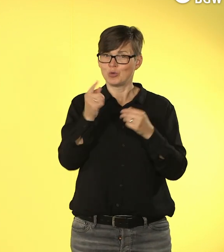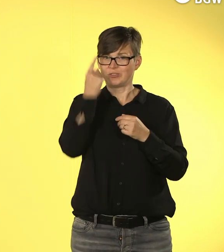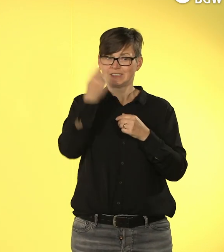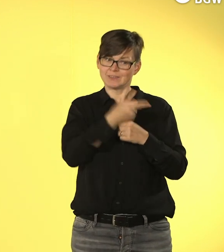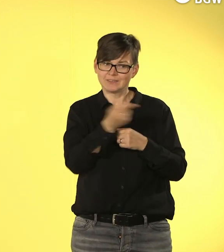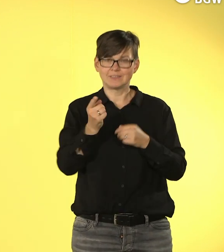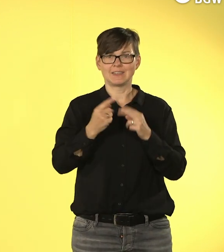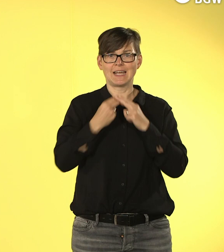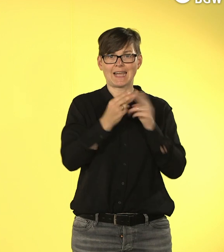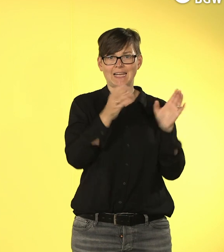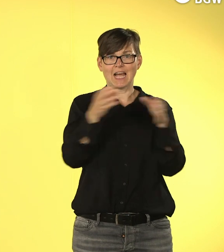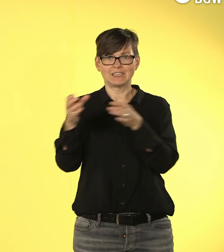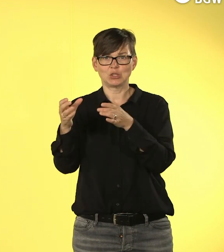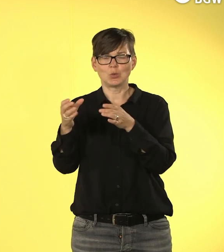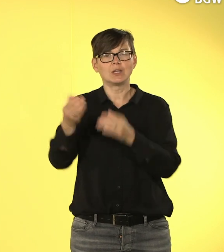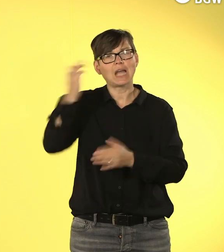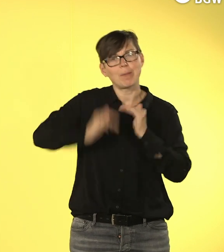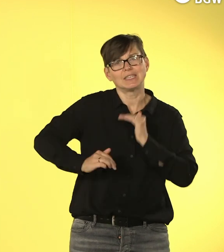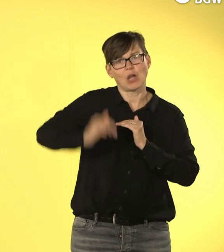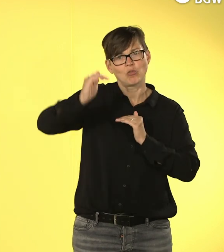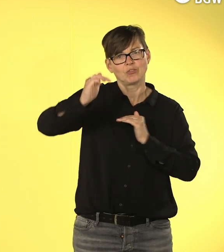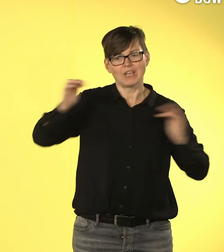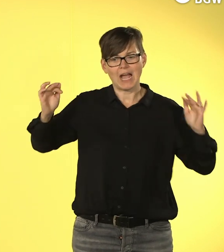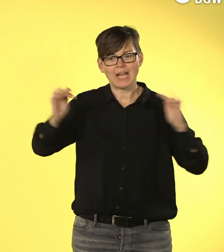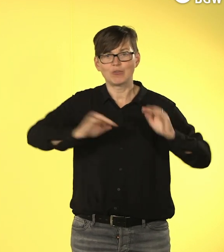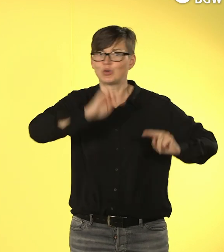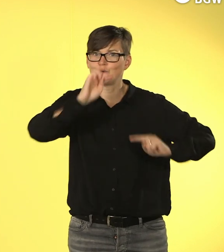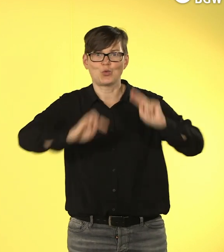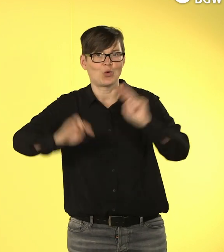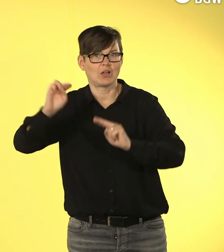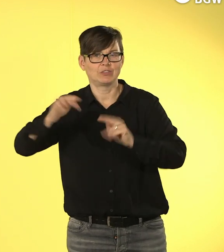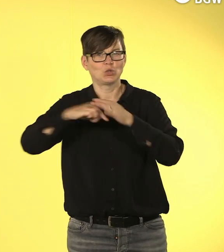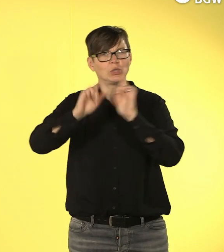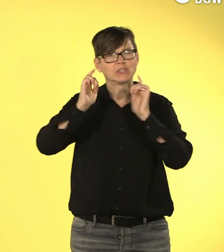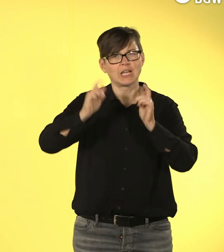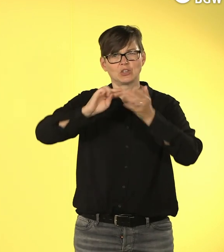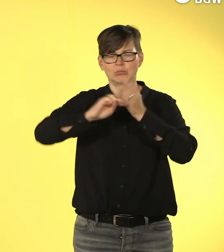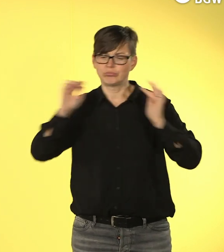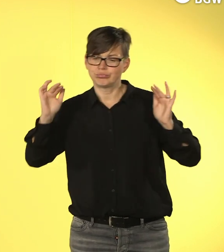und politischen Umgebungen aufgewachsen. Sie haben unterschiedliche Leitthemen.